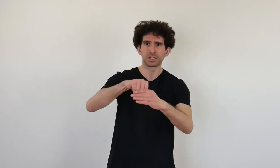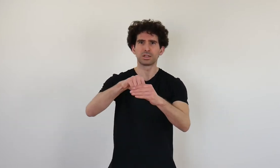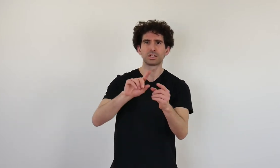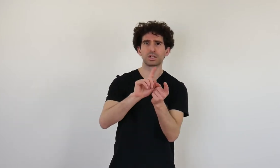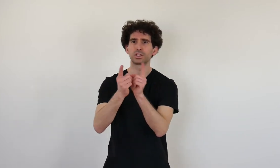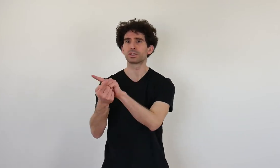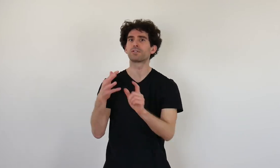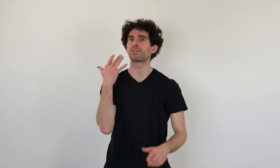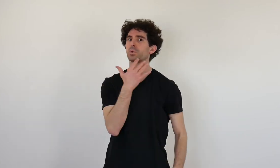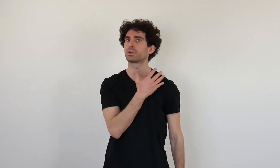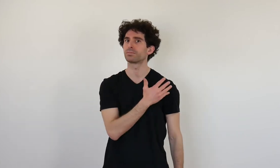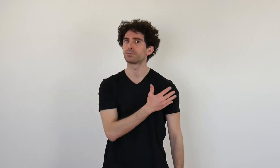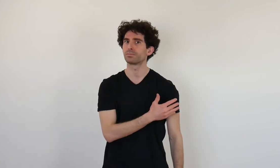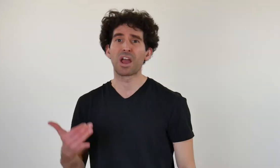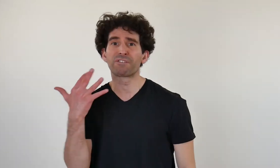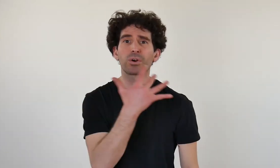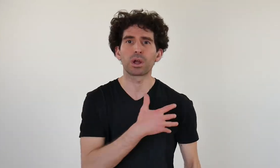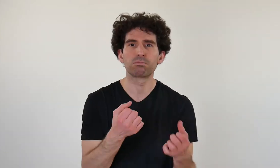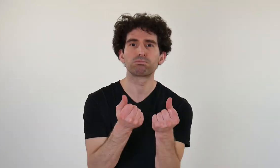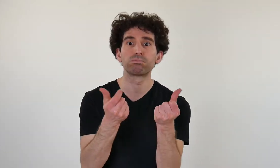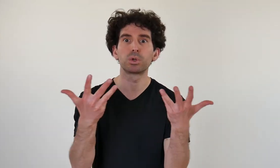participent à la transfomation en un fruit. Les fruits multiples.